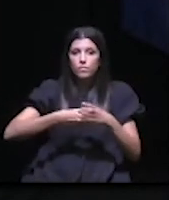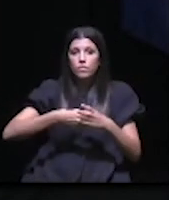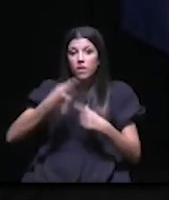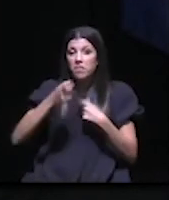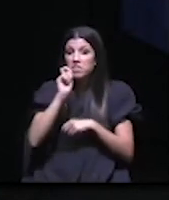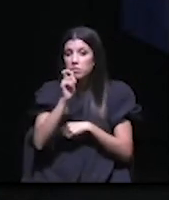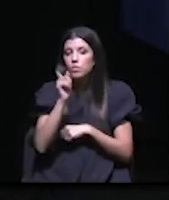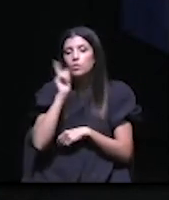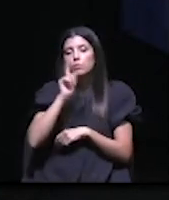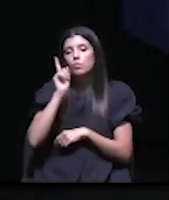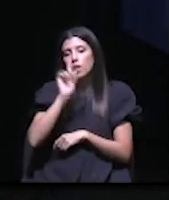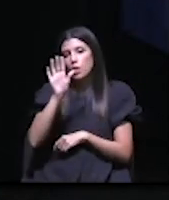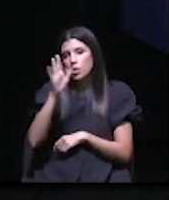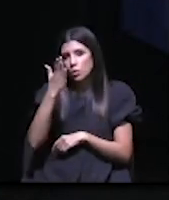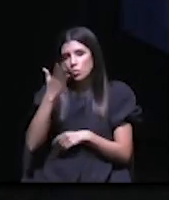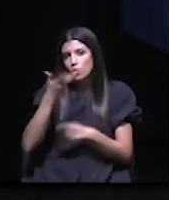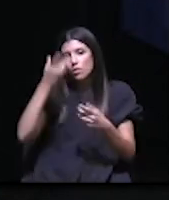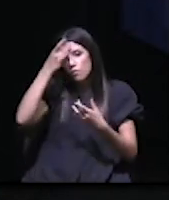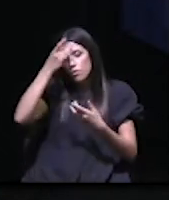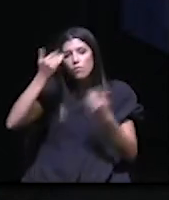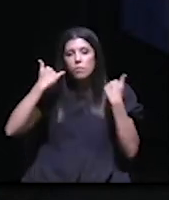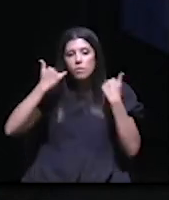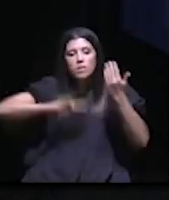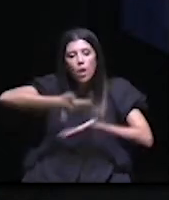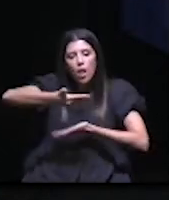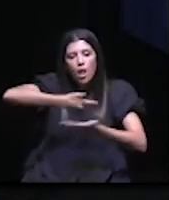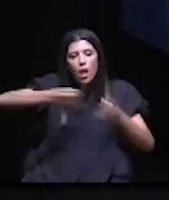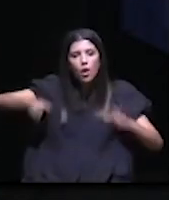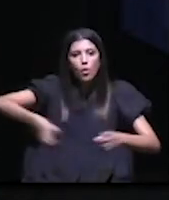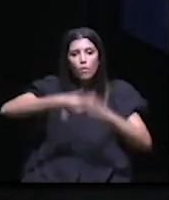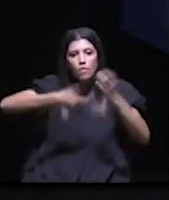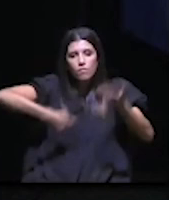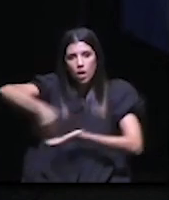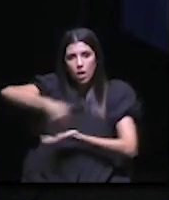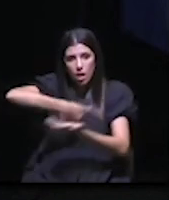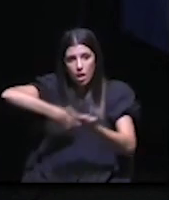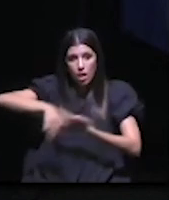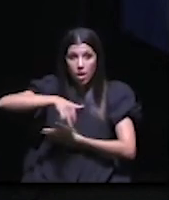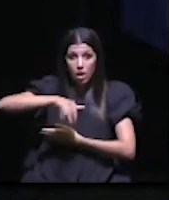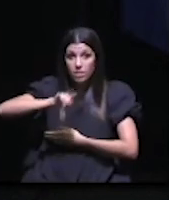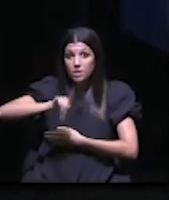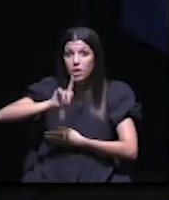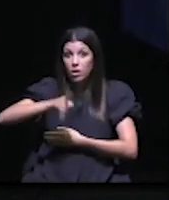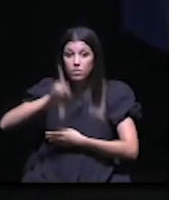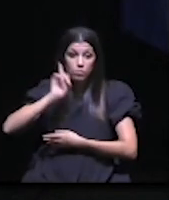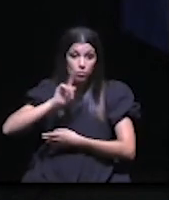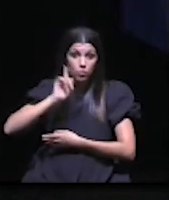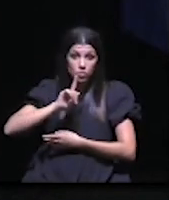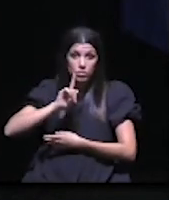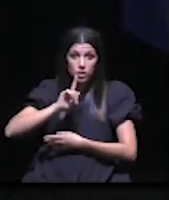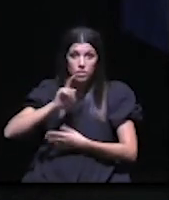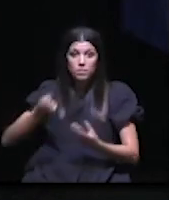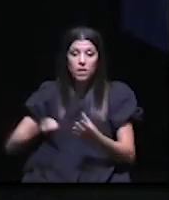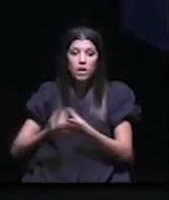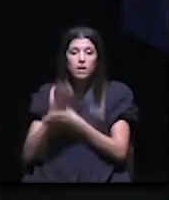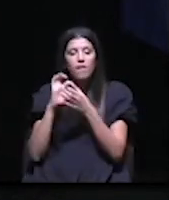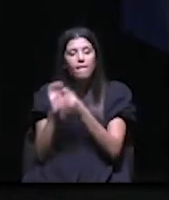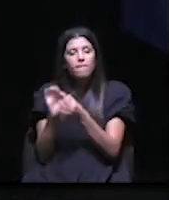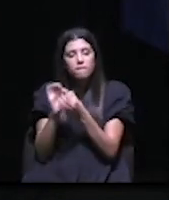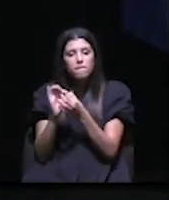muito importantes de troca de informações e de convívio e que são importantíssimos para a criação dos laços dentro da comunidade escolar.